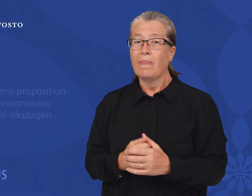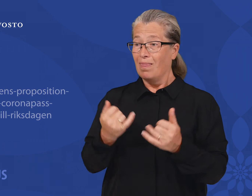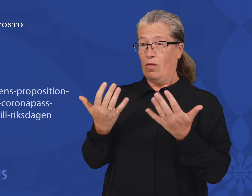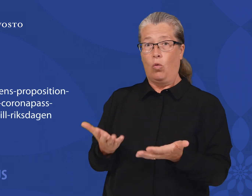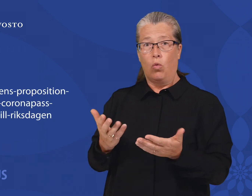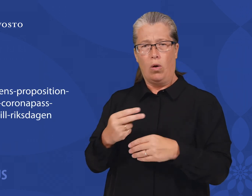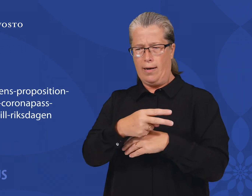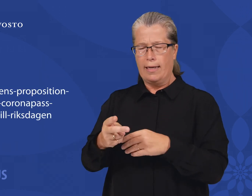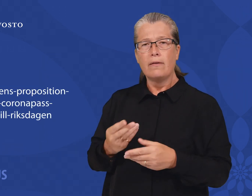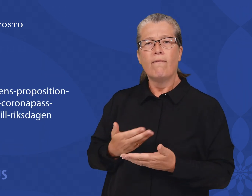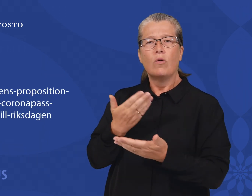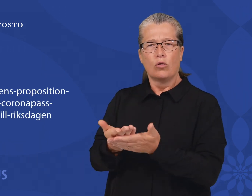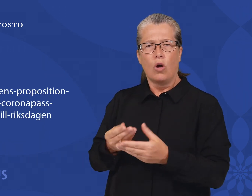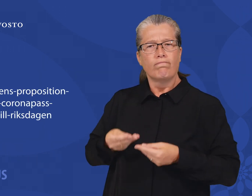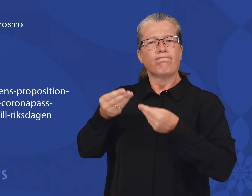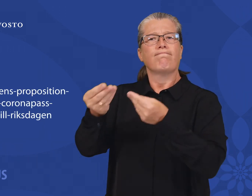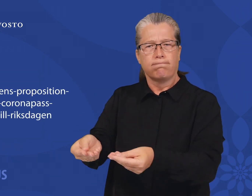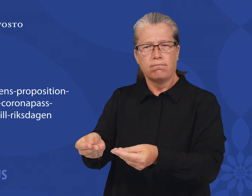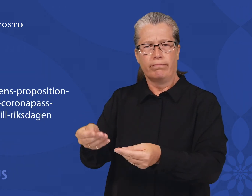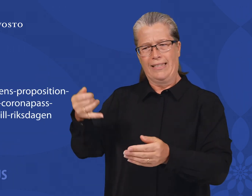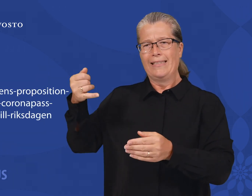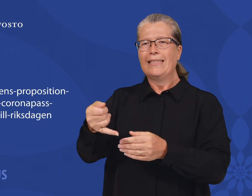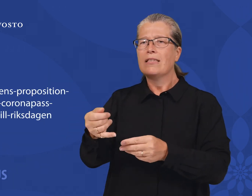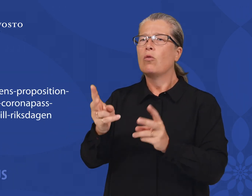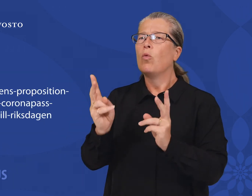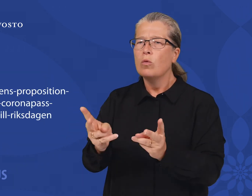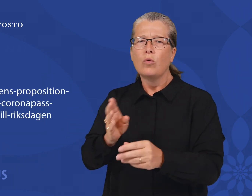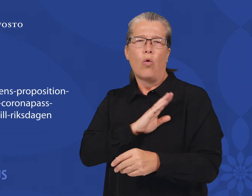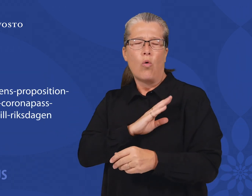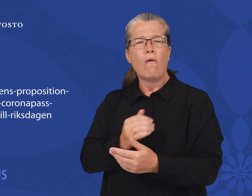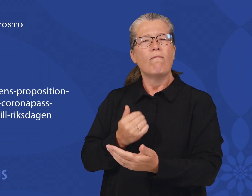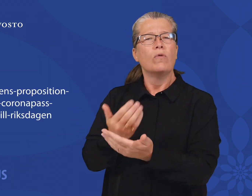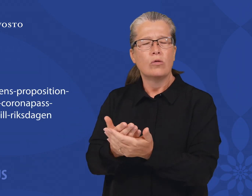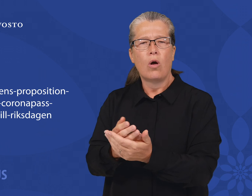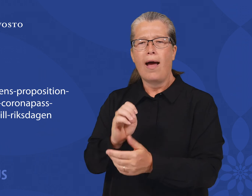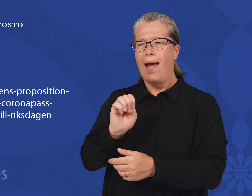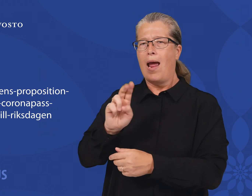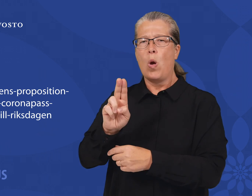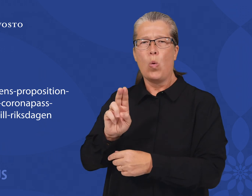Den proposition som överlämnades i dag innehåller också ett förslag om -